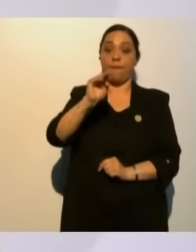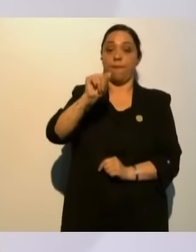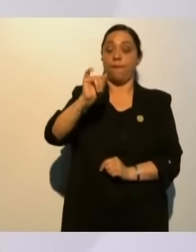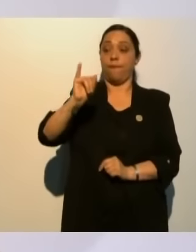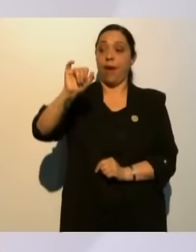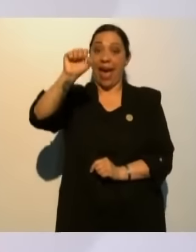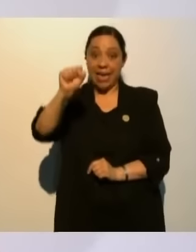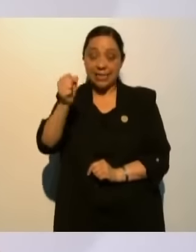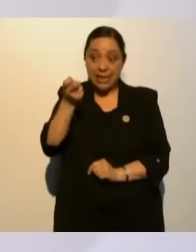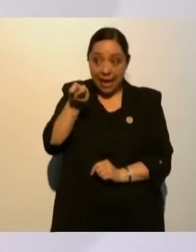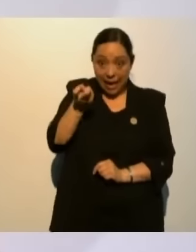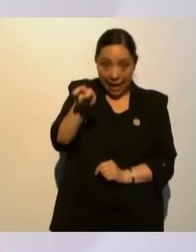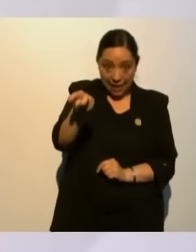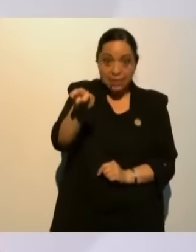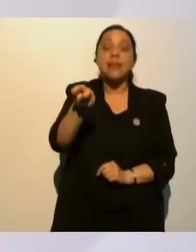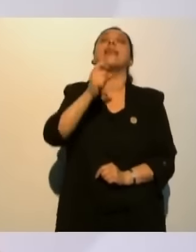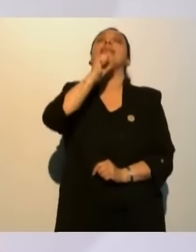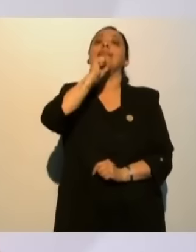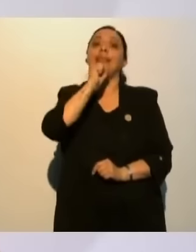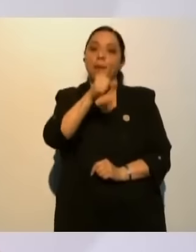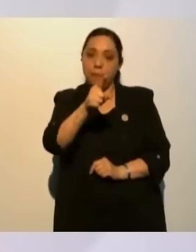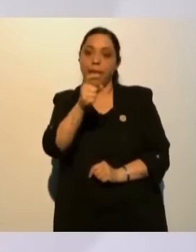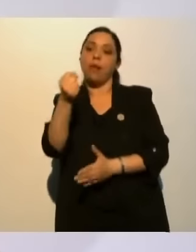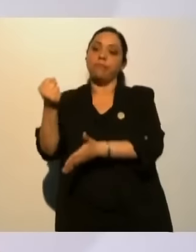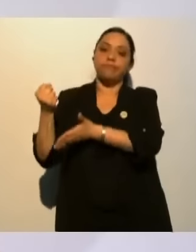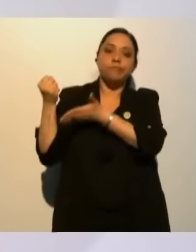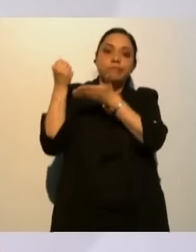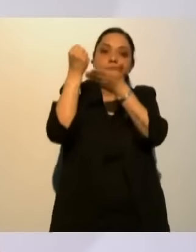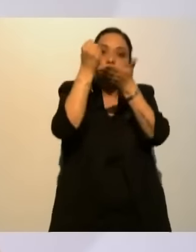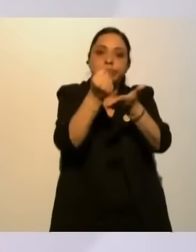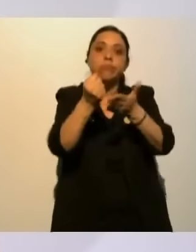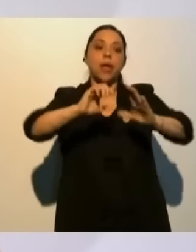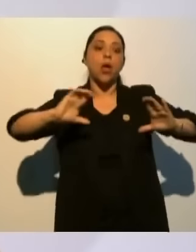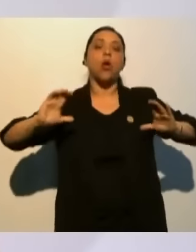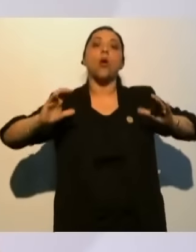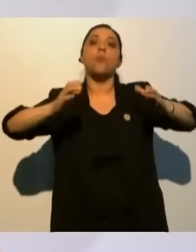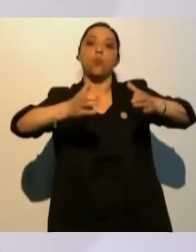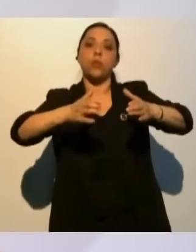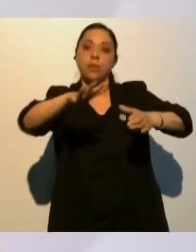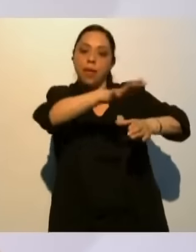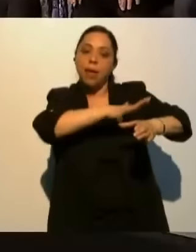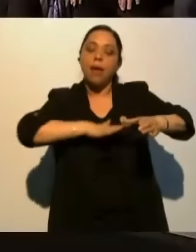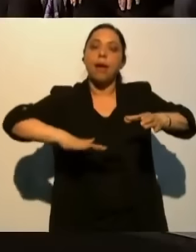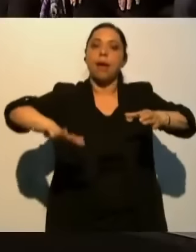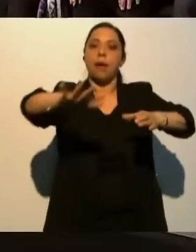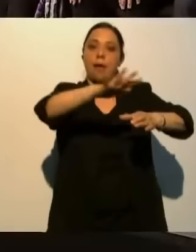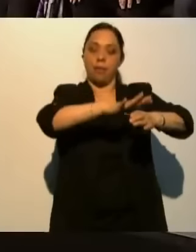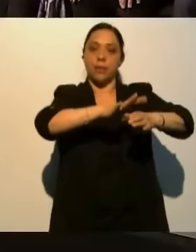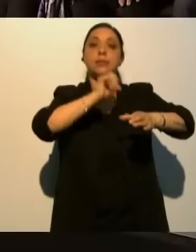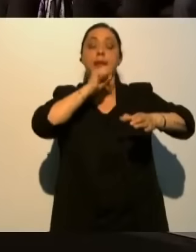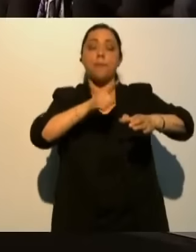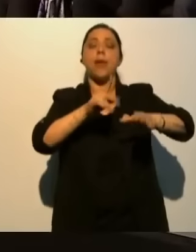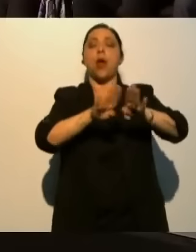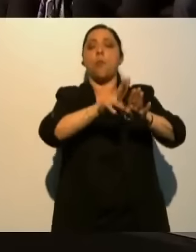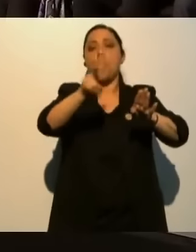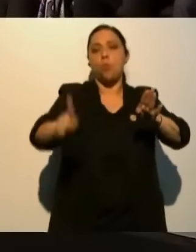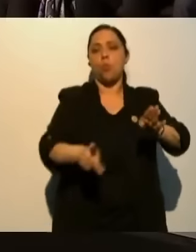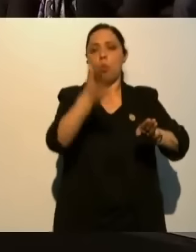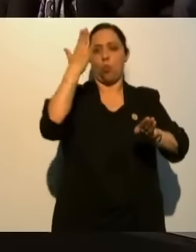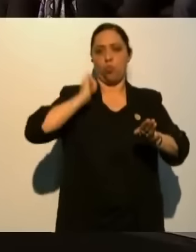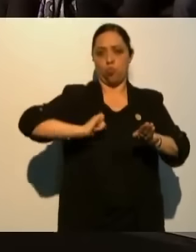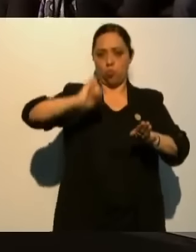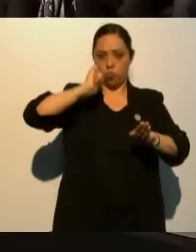social va directamente a las comunidades y a los pueblos originarios indígenas y